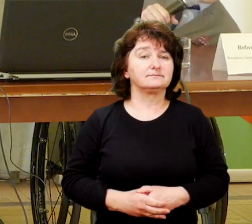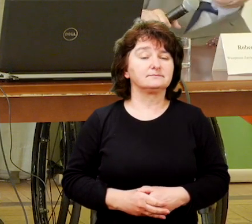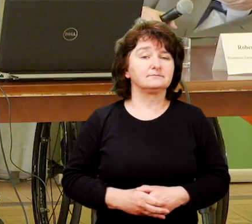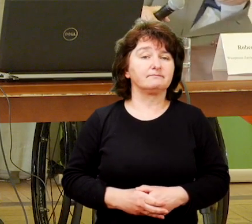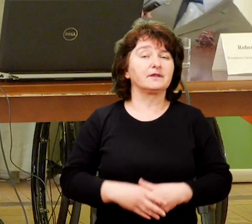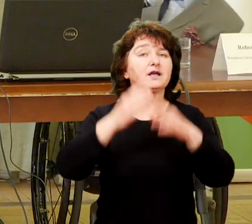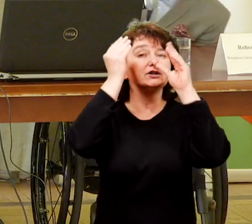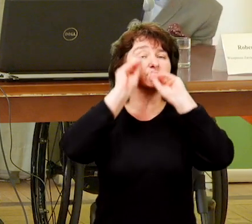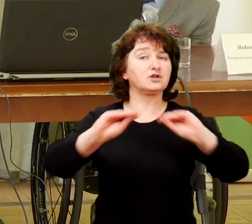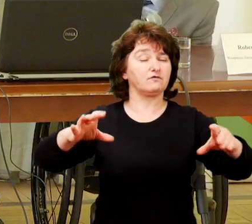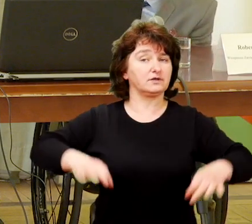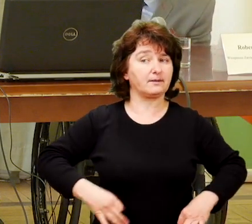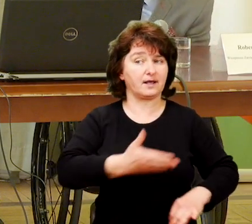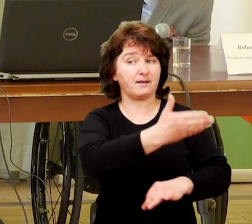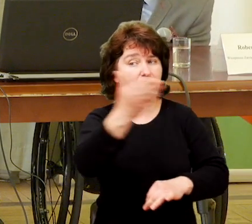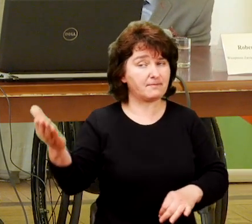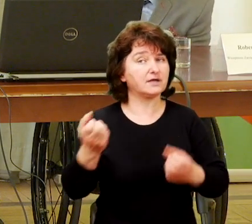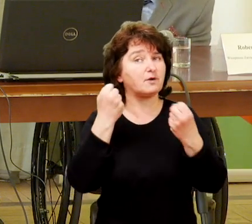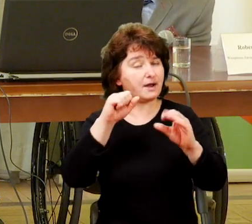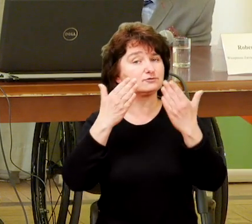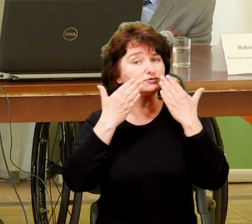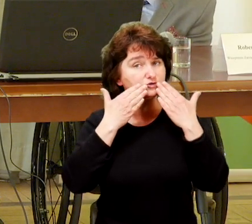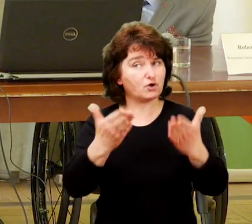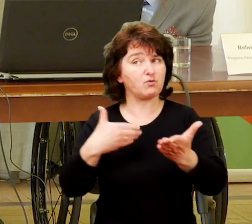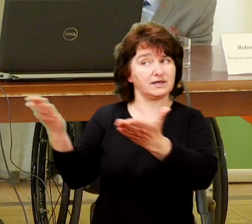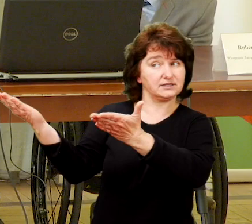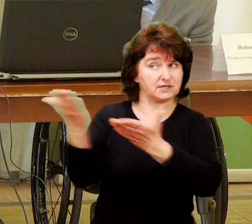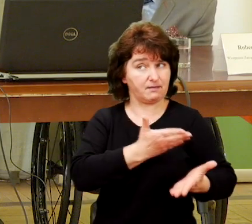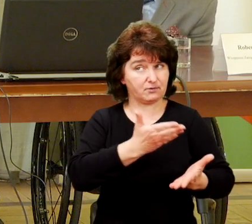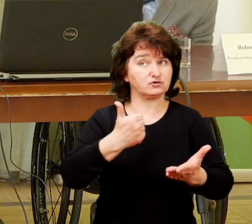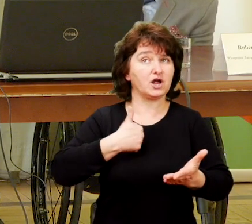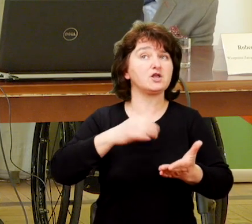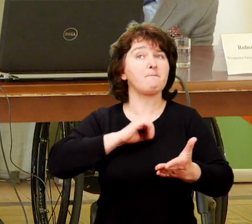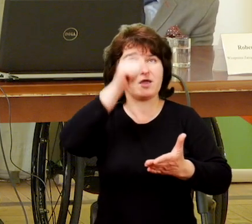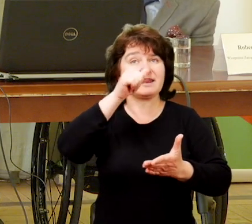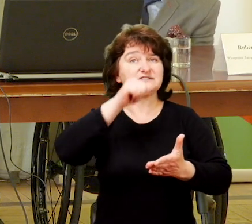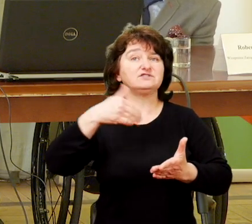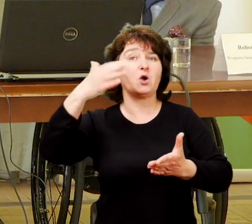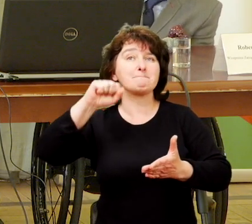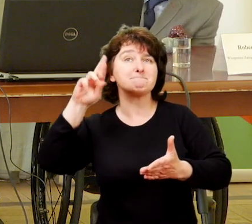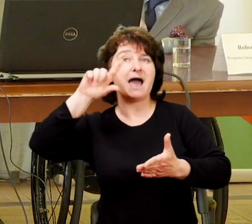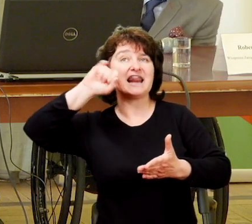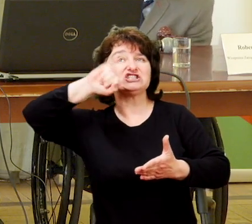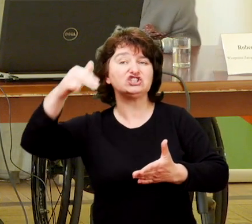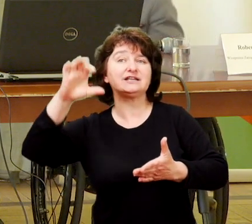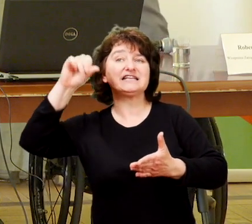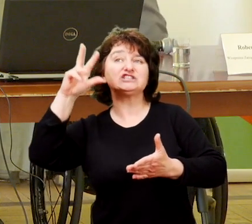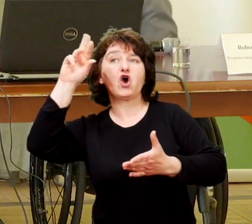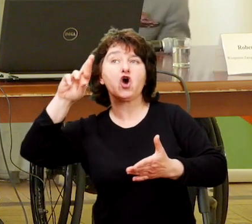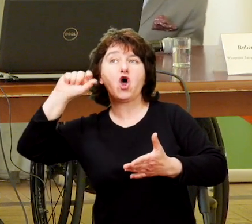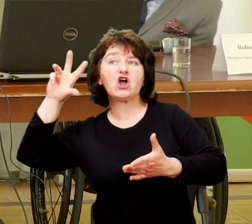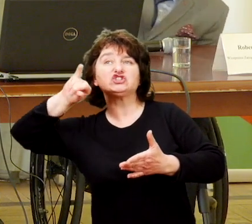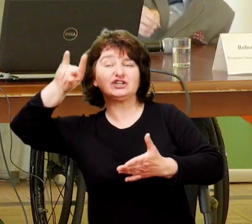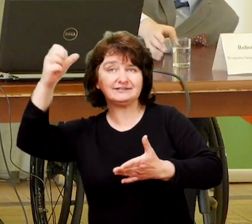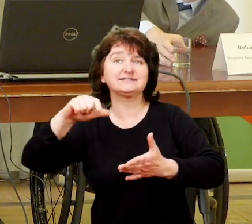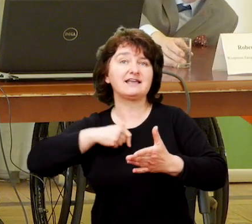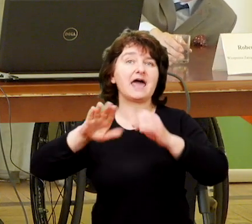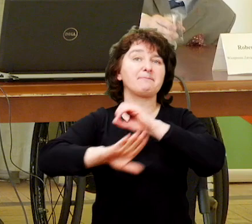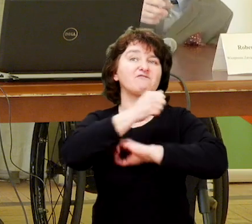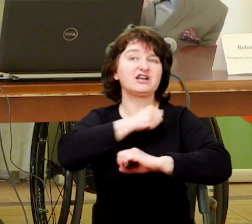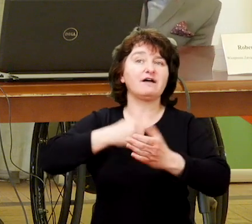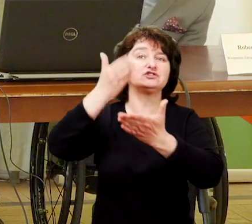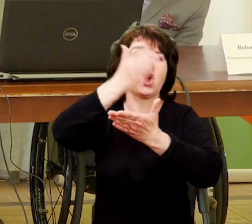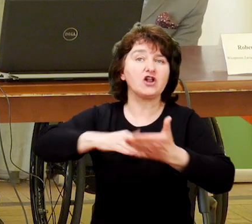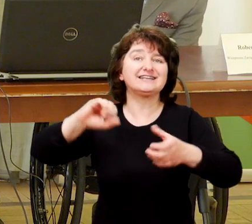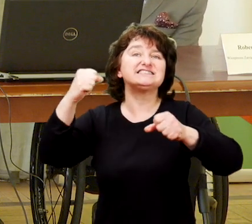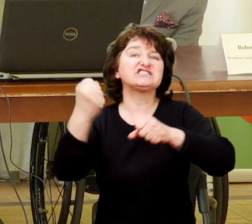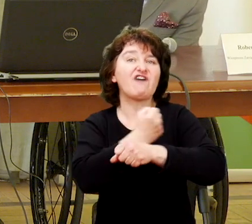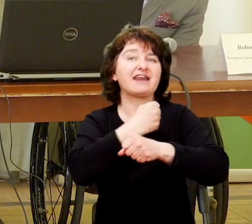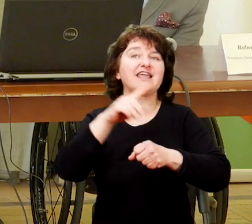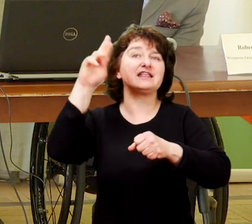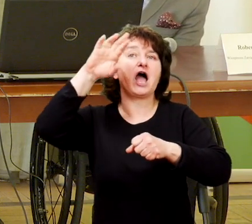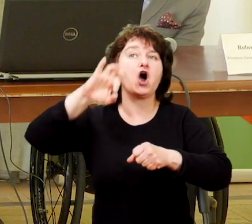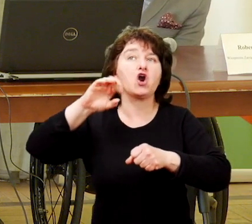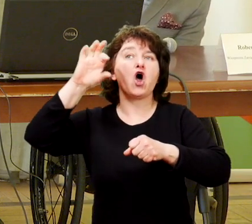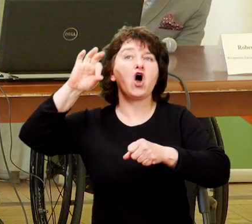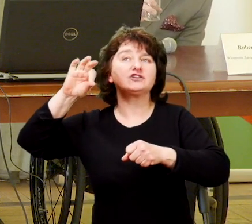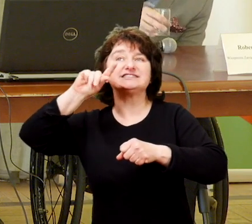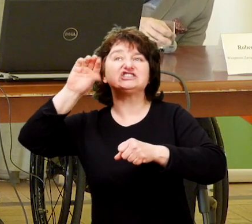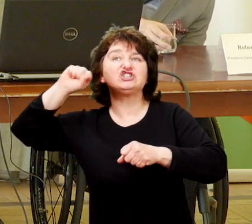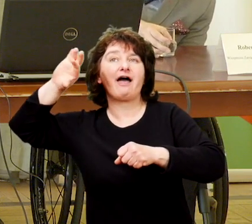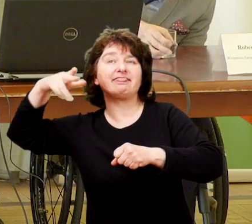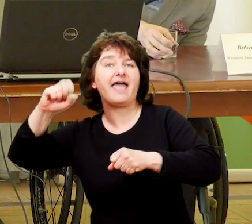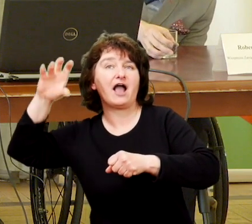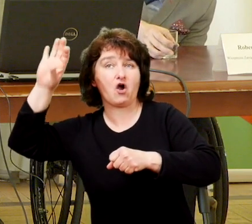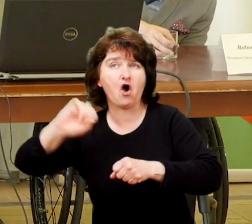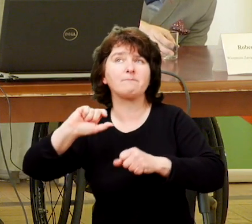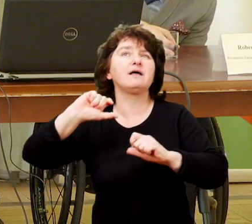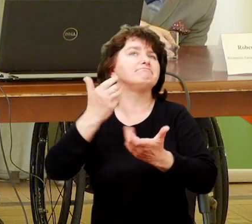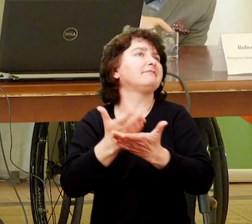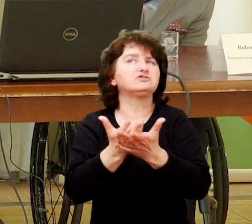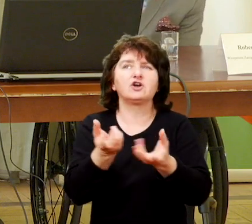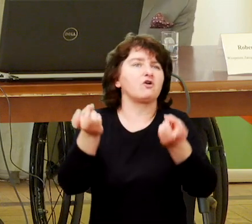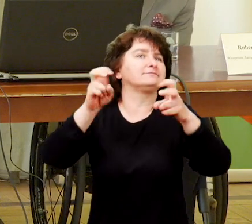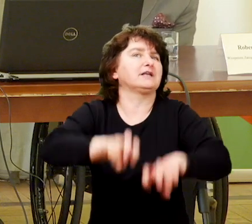Szanowni Państwo, dziękuję za zaproszenie. Moje nazwisko Skroczyński Marcin. Reprezentuję Oddział Warszawski Polskiego Stowarzyszenia Stwardnienia Rozsianego. Co było motywem powstania?